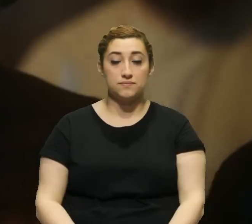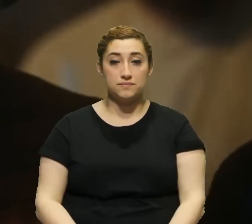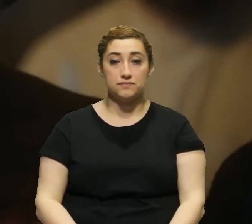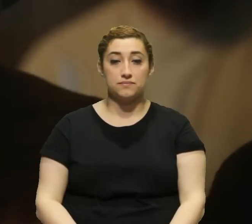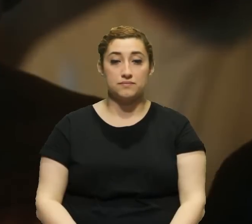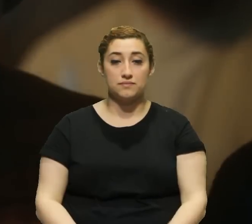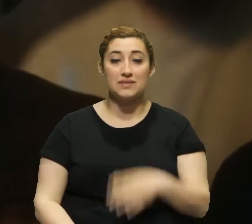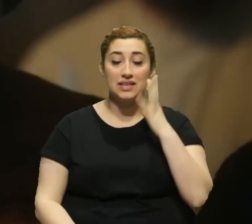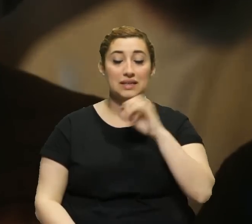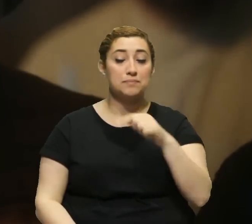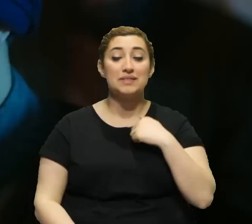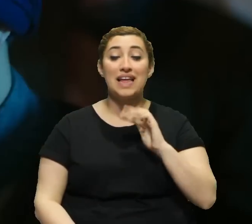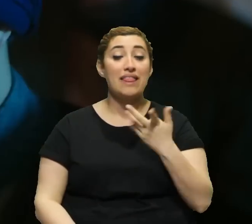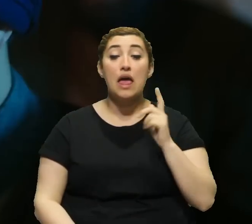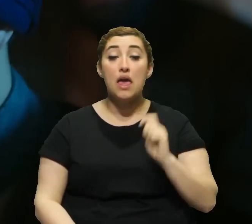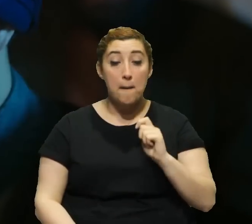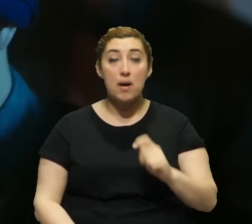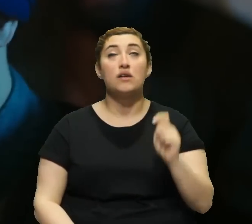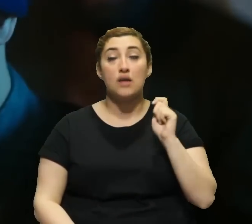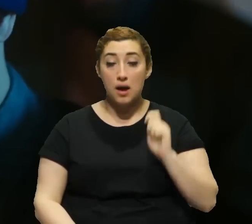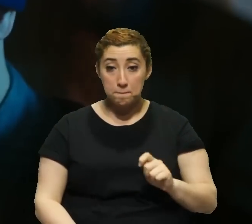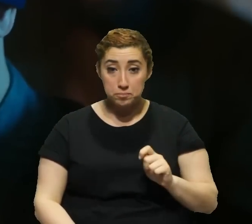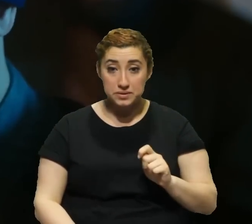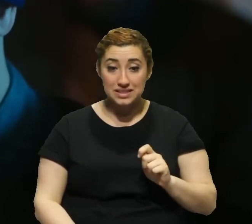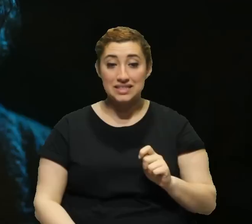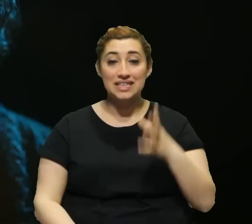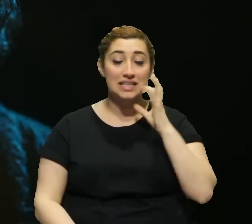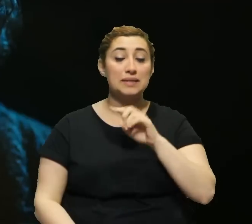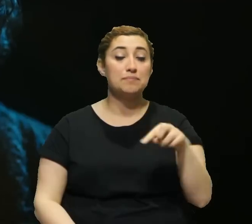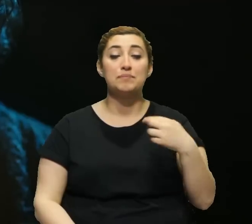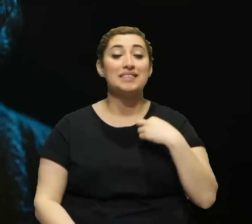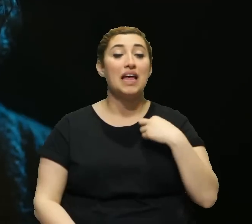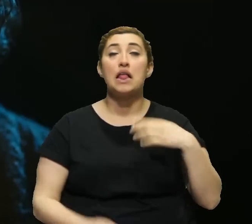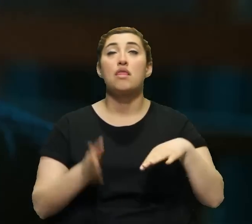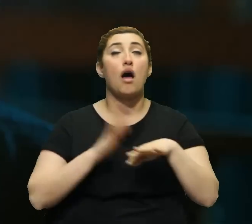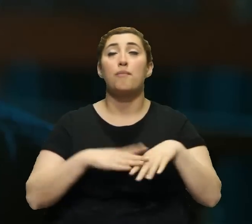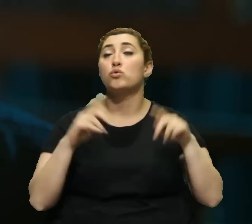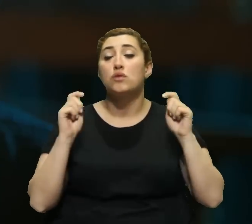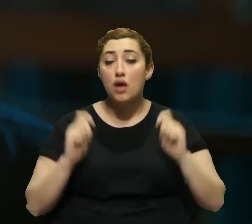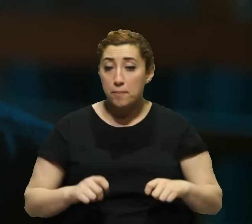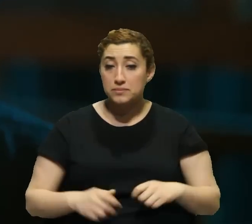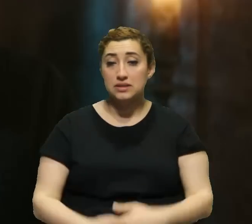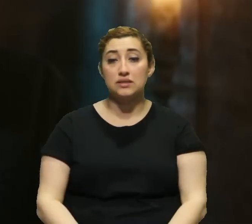(Şeyh) Kim bize ne eder se etsin... ...kim bize ne yapar ise yapsın...